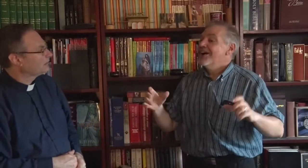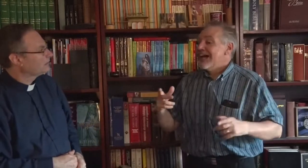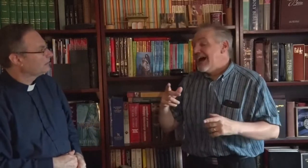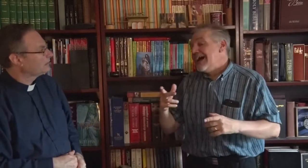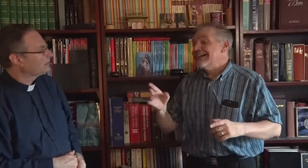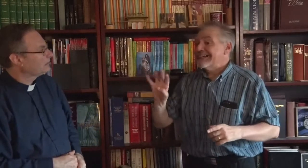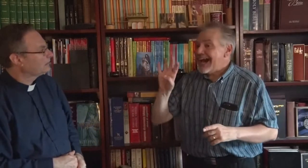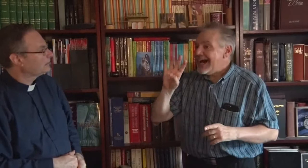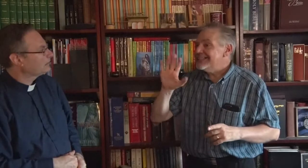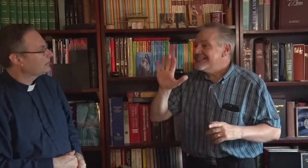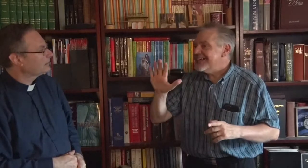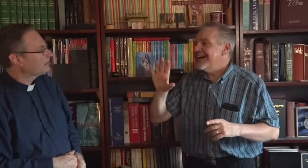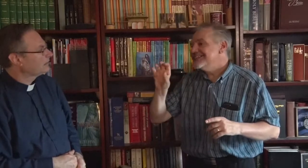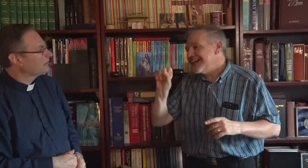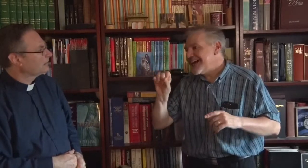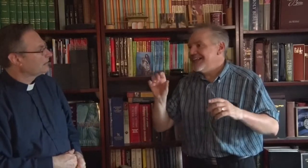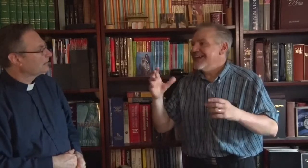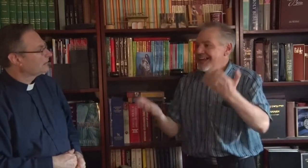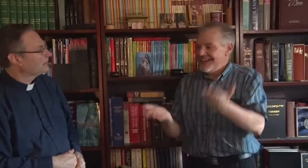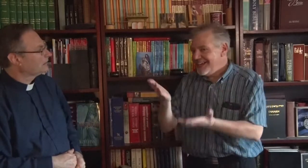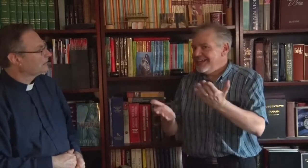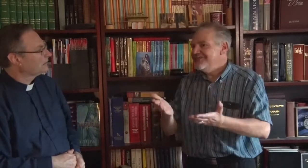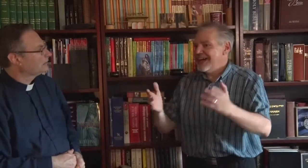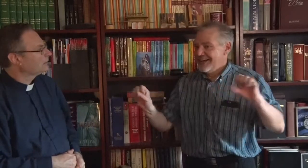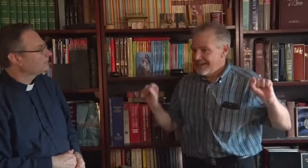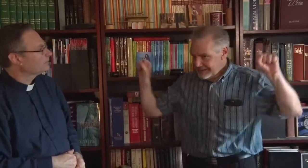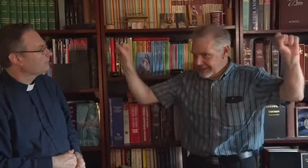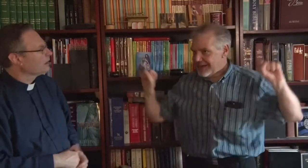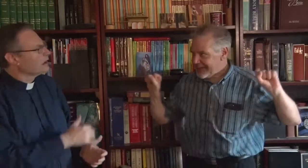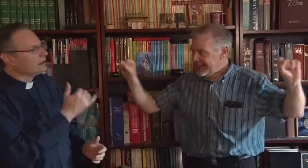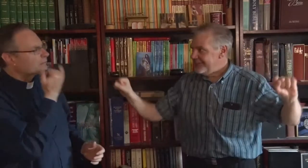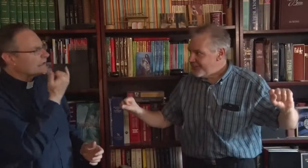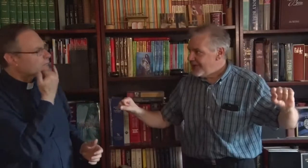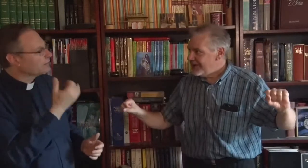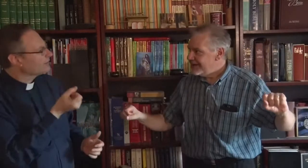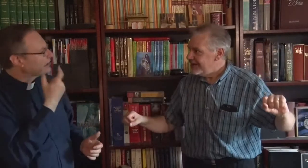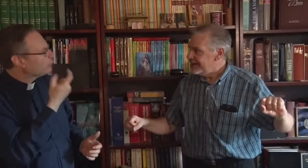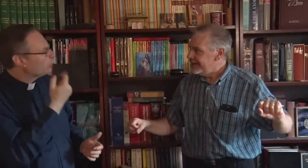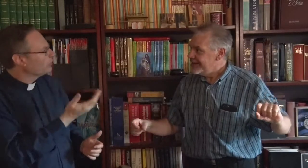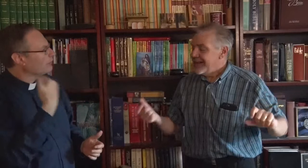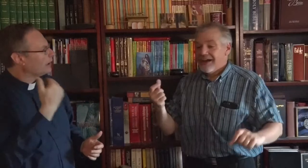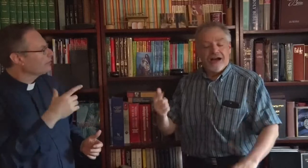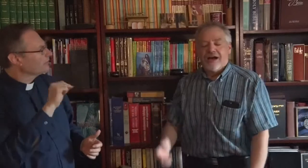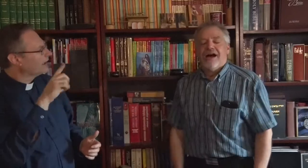à 45, 50 livres. Avec les poids.. Qu’est-ce qu’il passe avec les pilules?